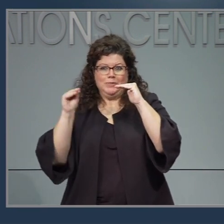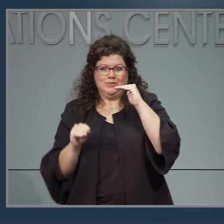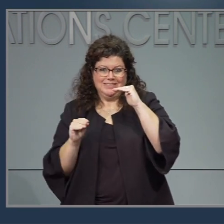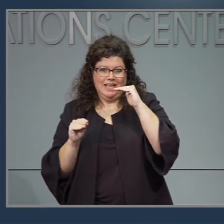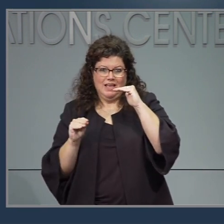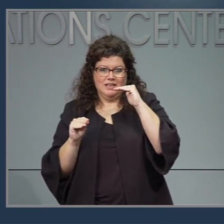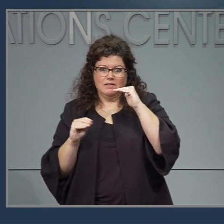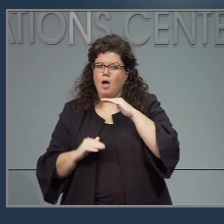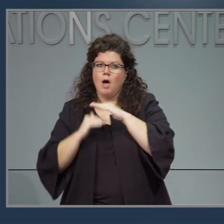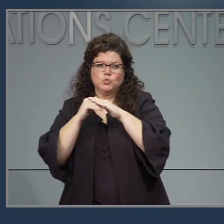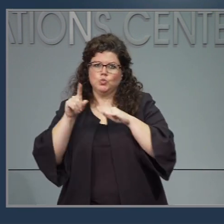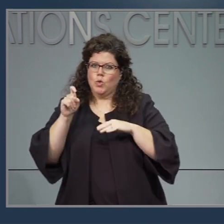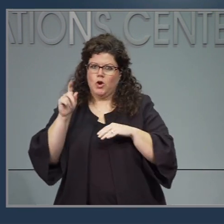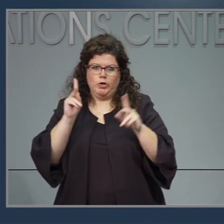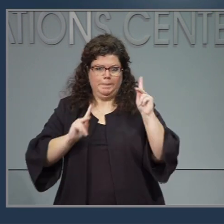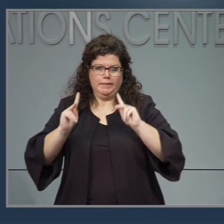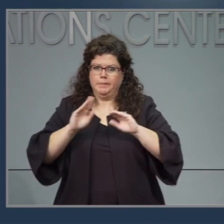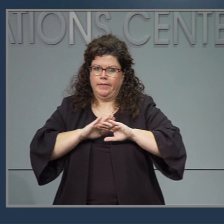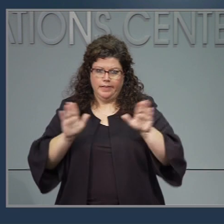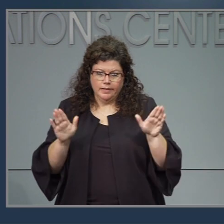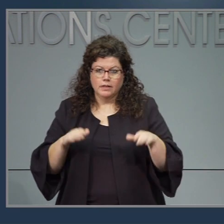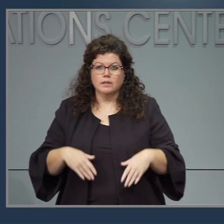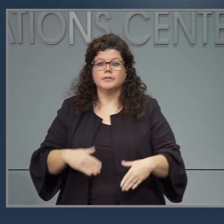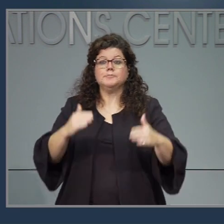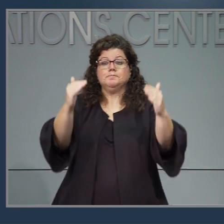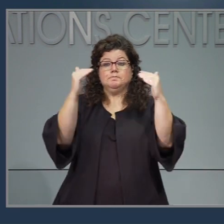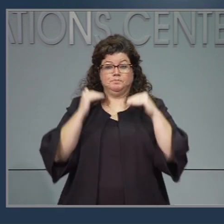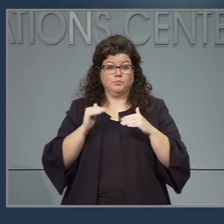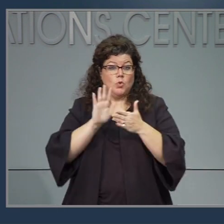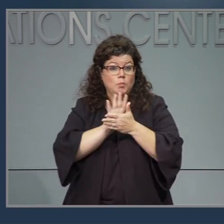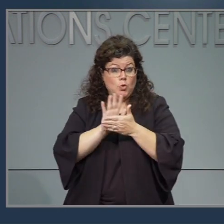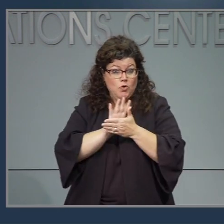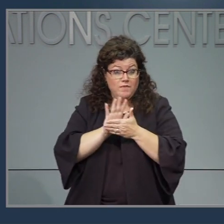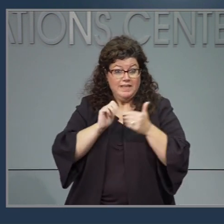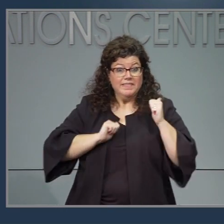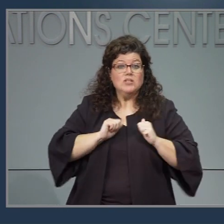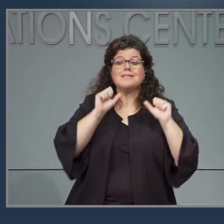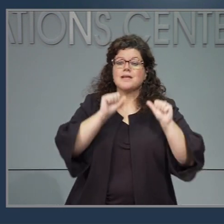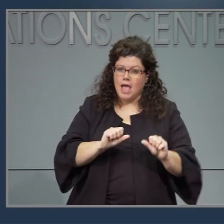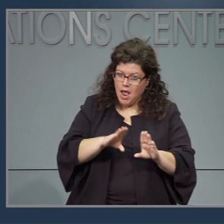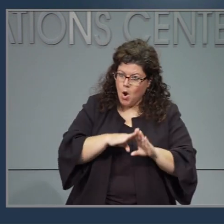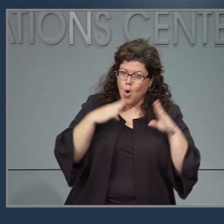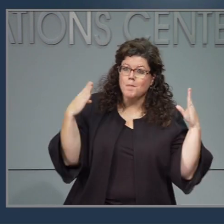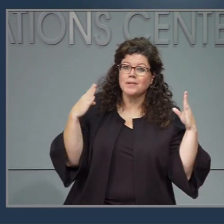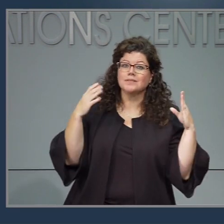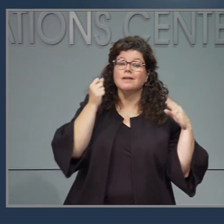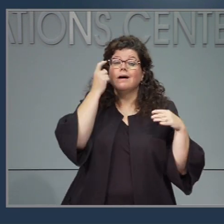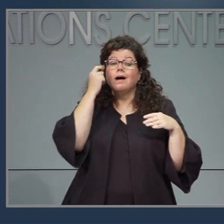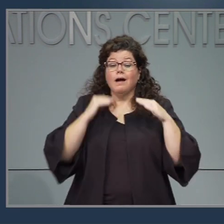Los cines y los centros de conferencias pueden tener eventos en el interior, a una capacidad de treinta por